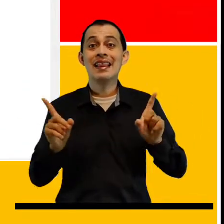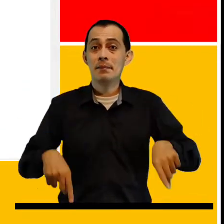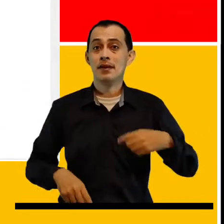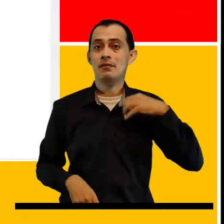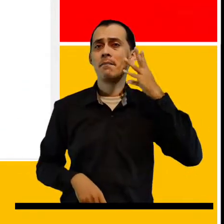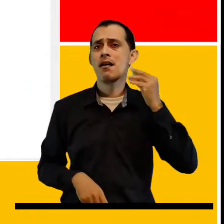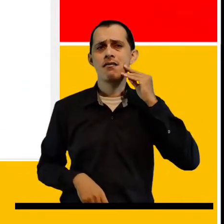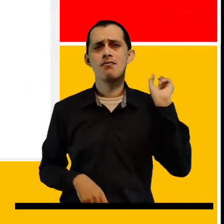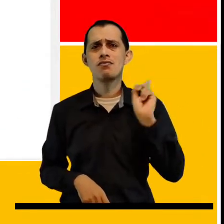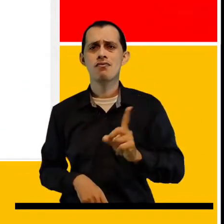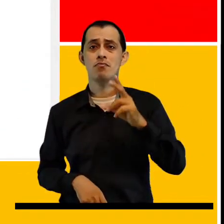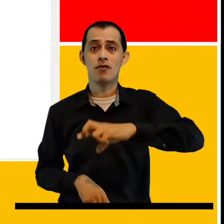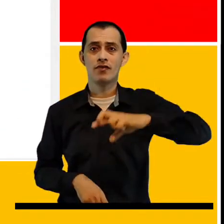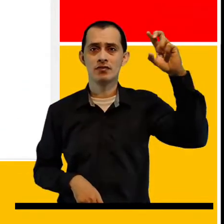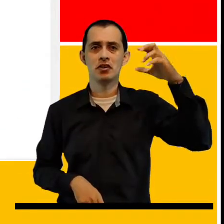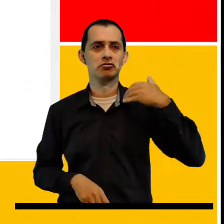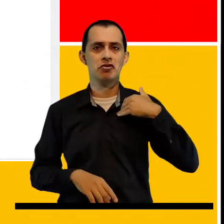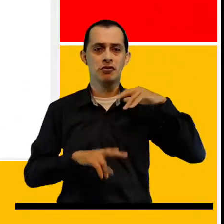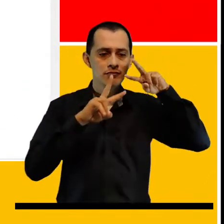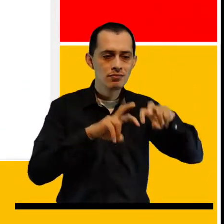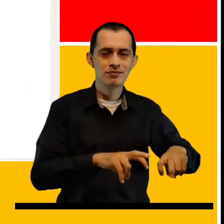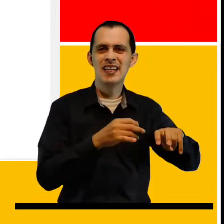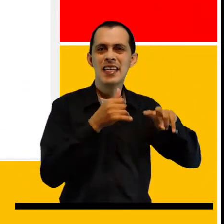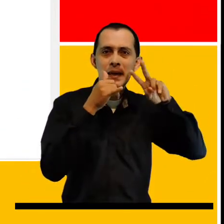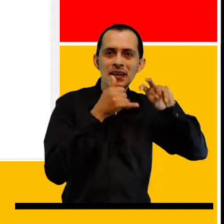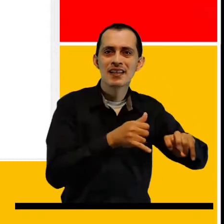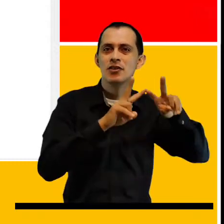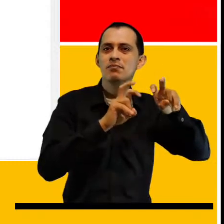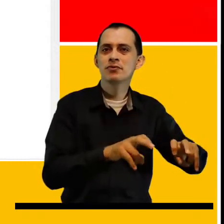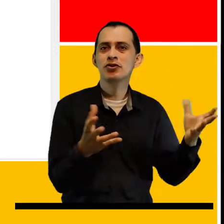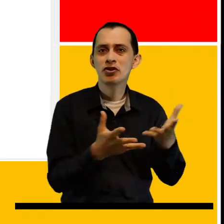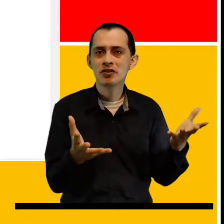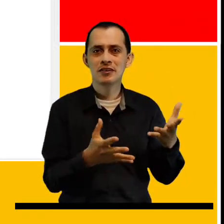de investigación en las cuales he desarrollado mis trabajos, mis áreas de actuación que